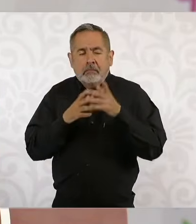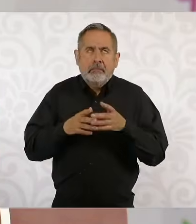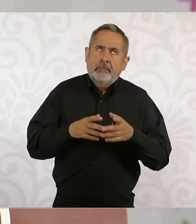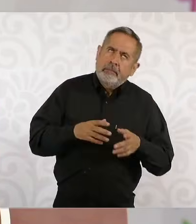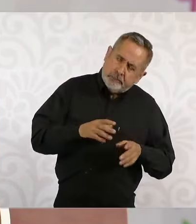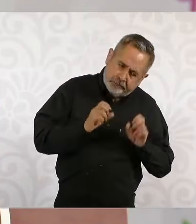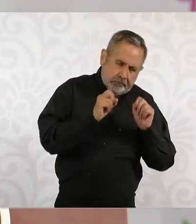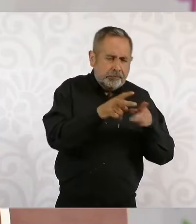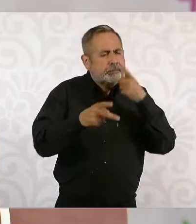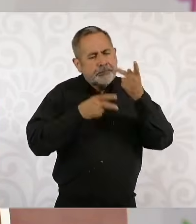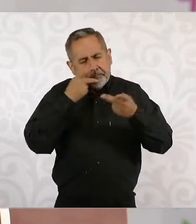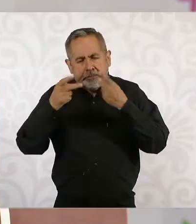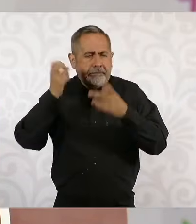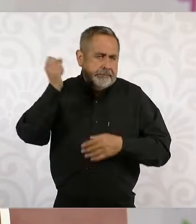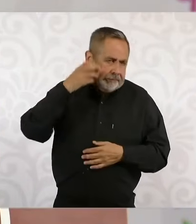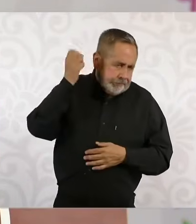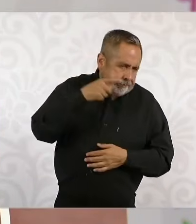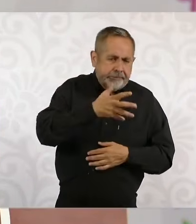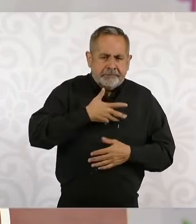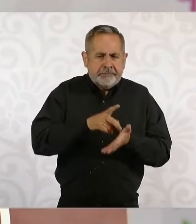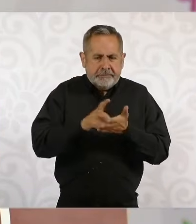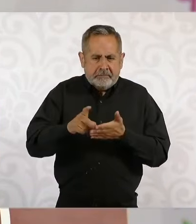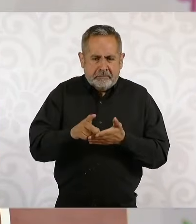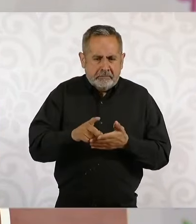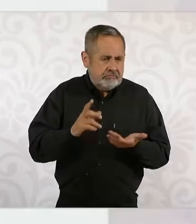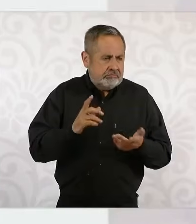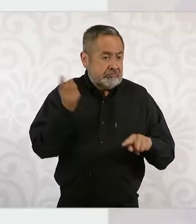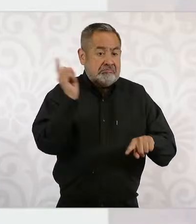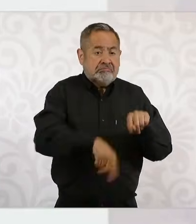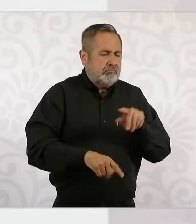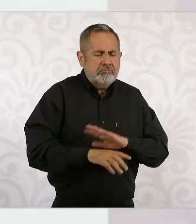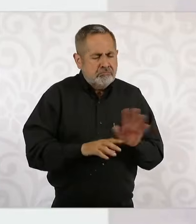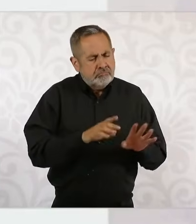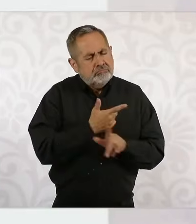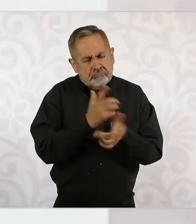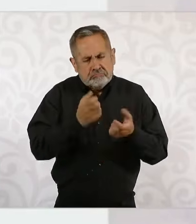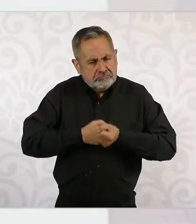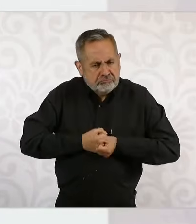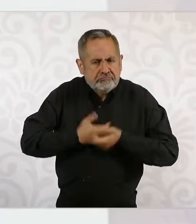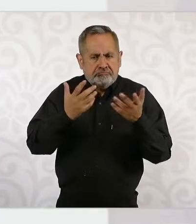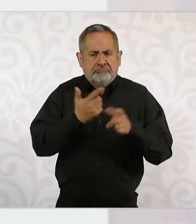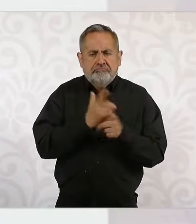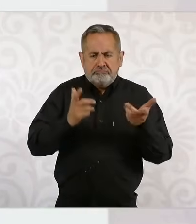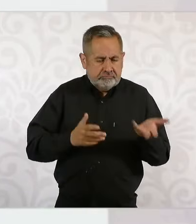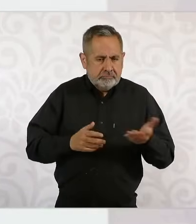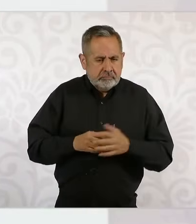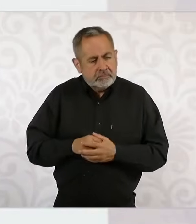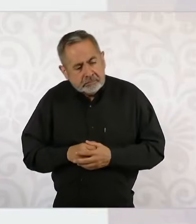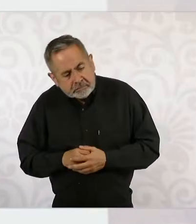venir a hablar. No vamos a cuartar su libertad de expresión. Ahora no creo que le sirva a quien